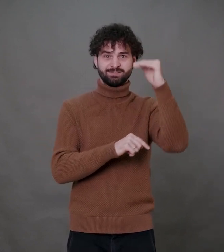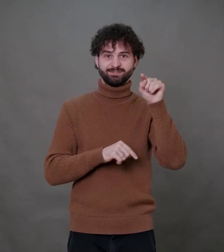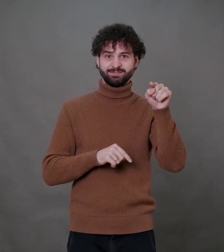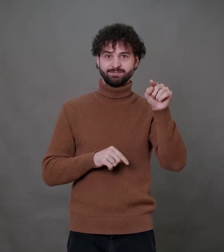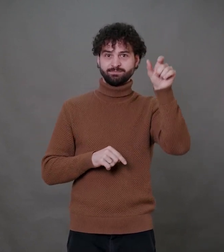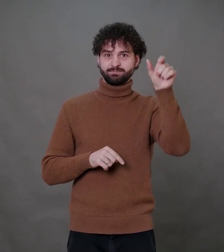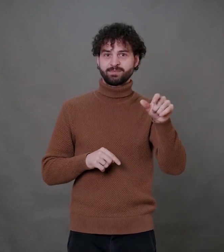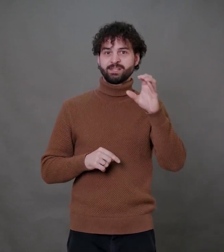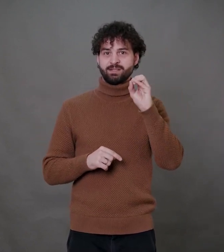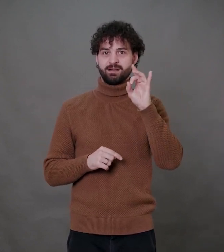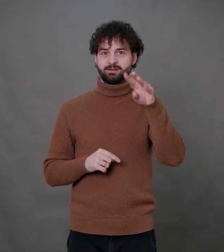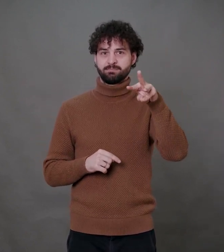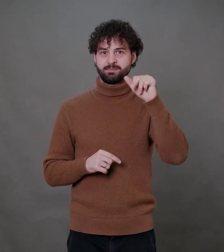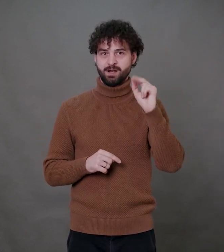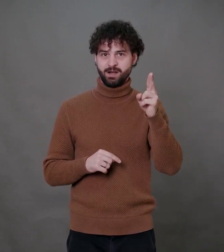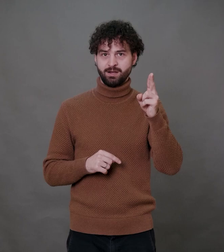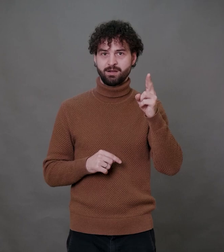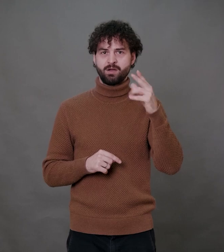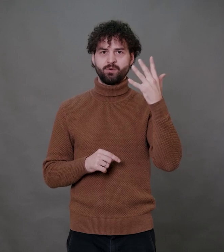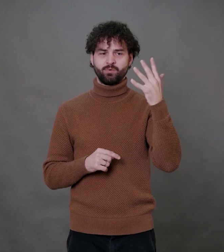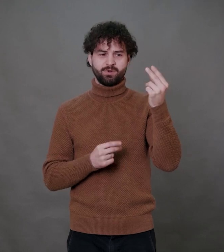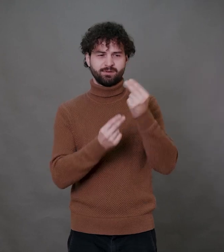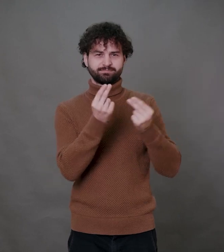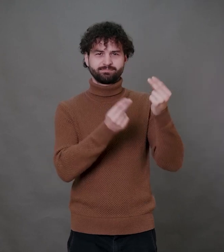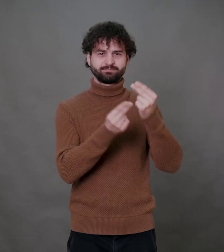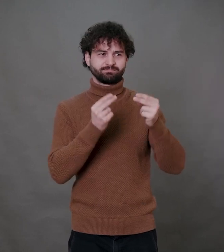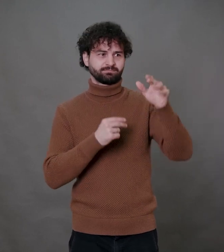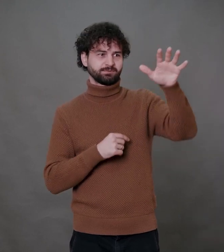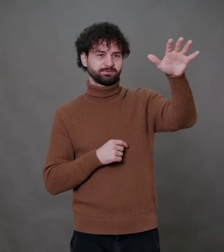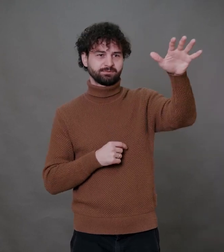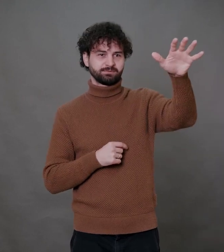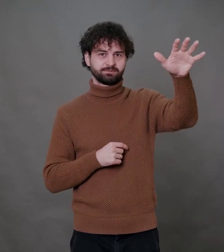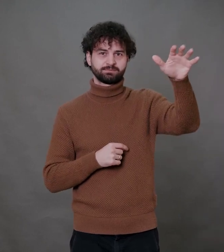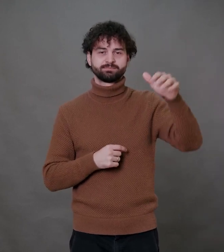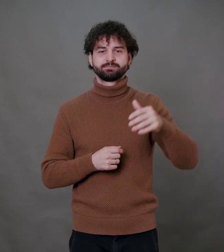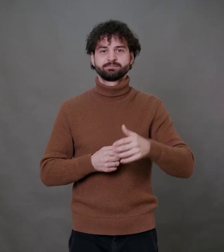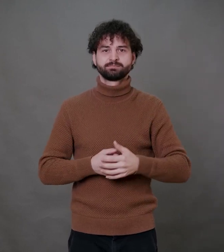изображен Ермак. Он изображен с вытянутой рукой.